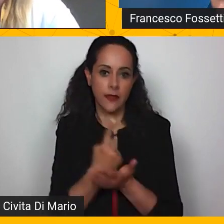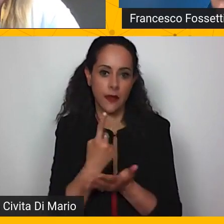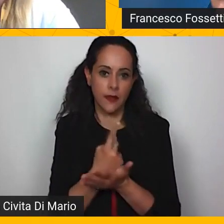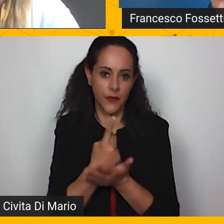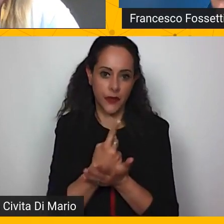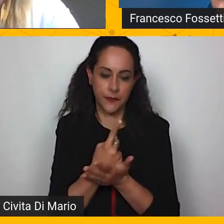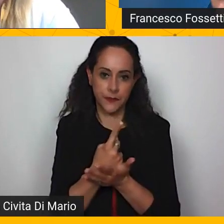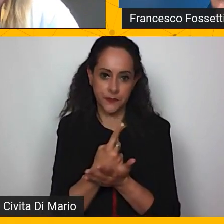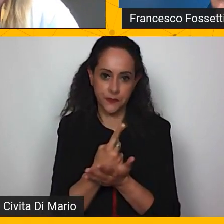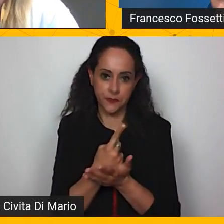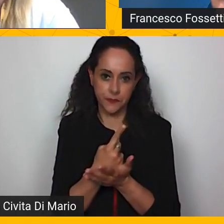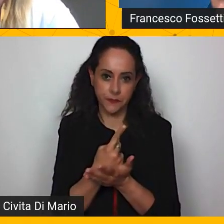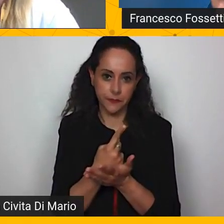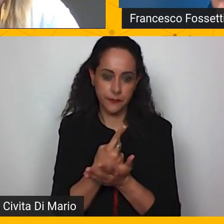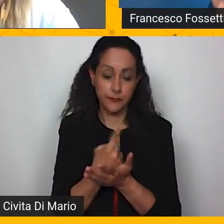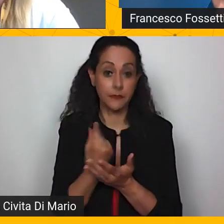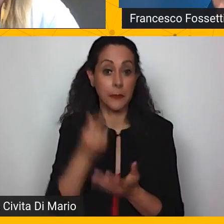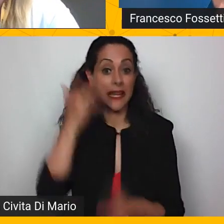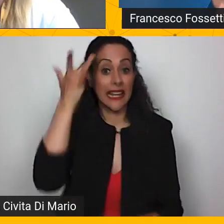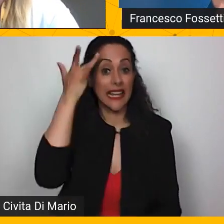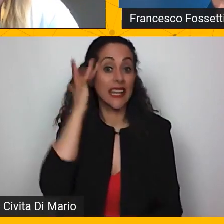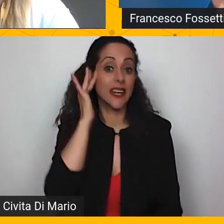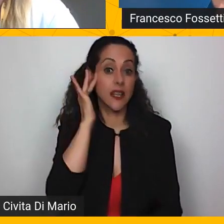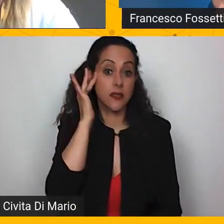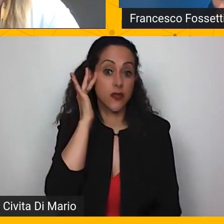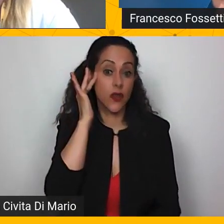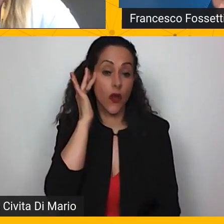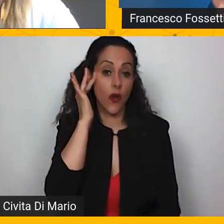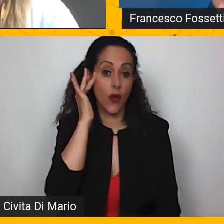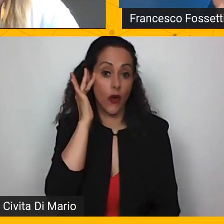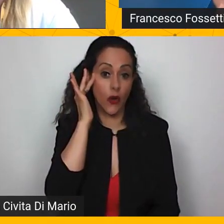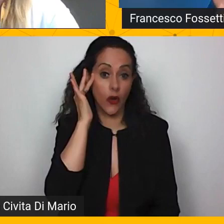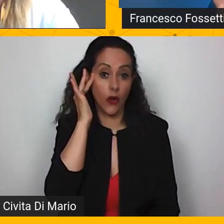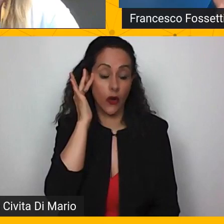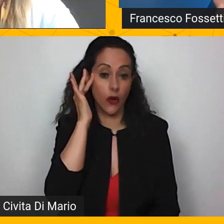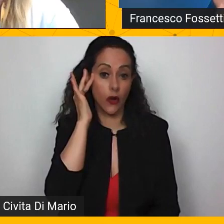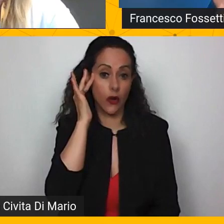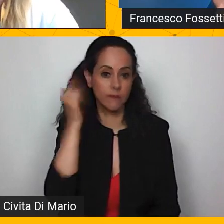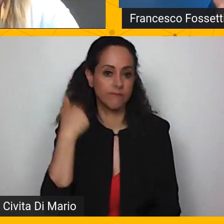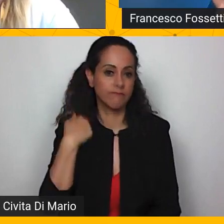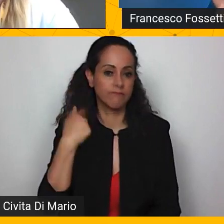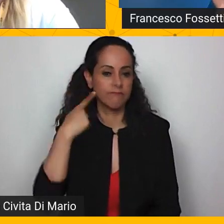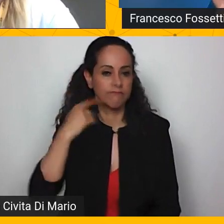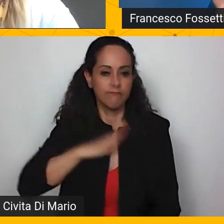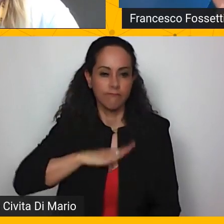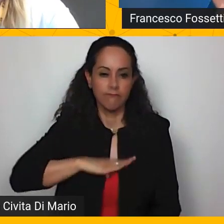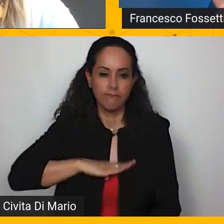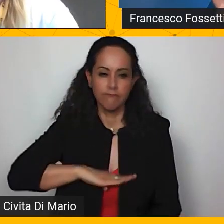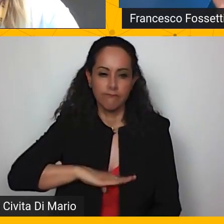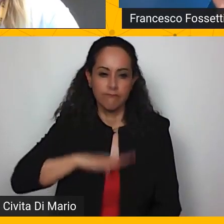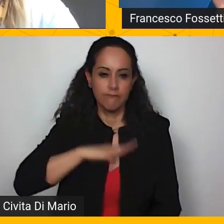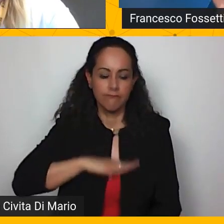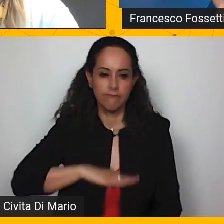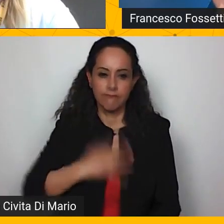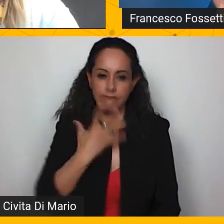ehm il rischio appunto di eh